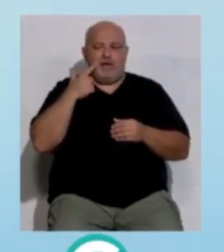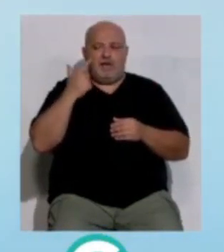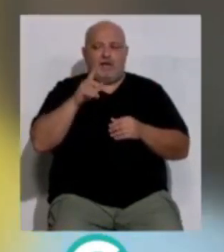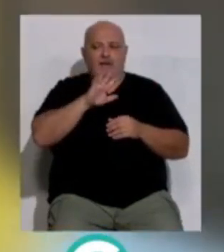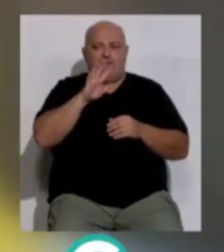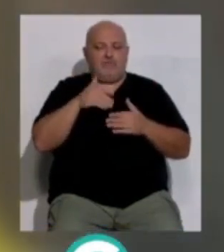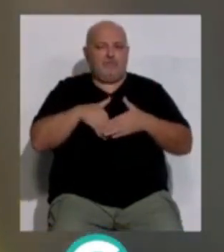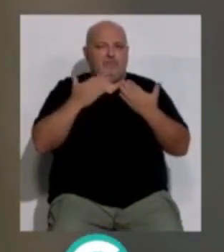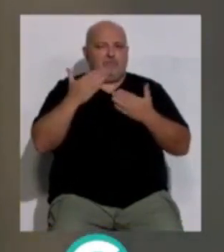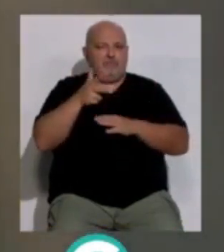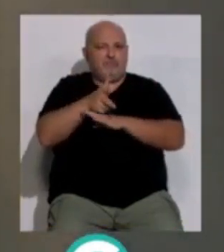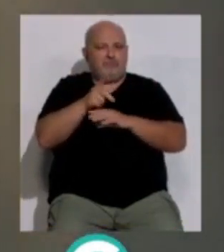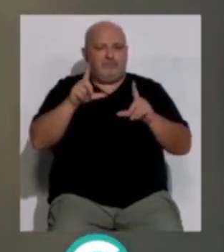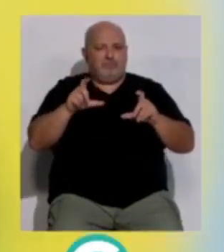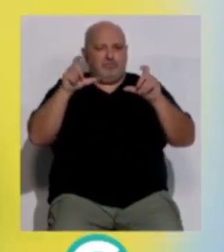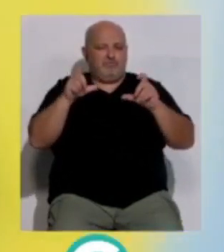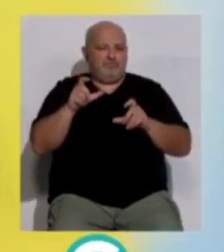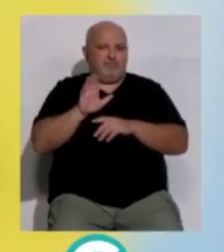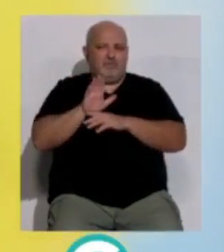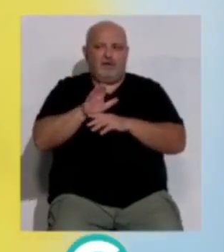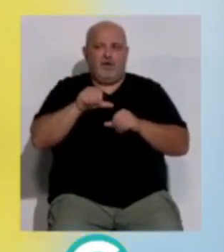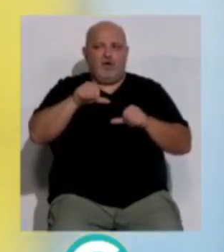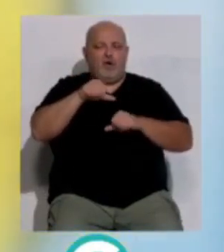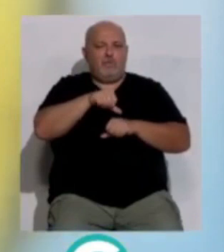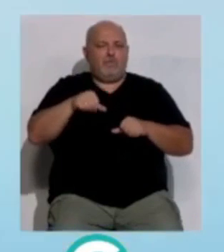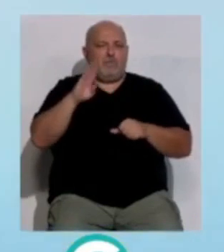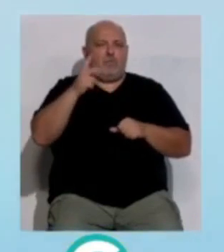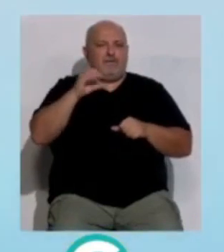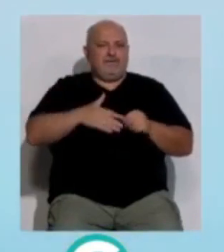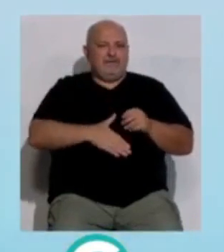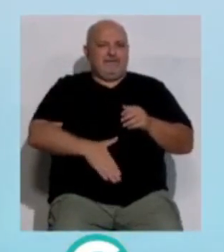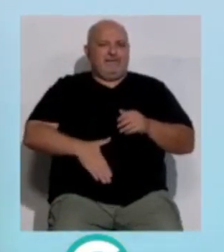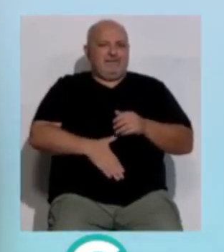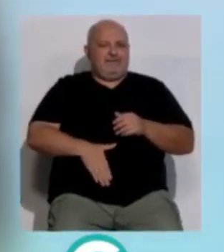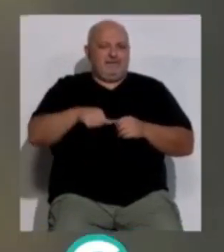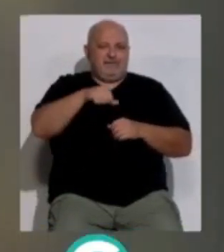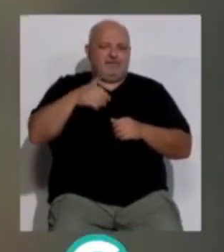publicada por su agencia de representación tras ser operado del pubis este pasado lunes